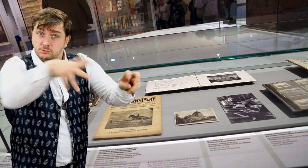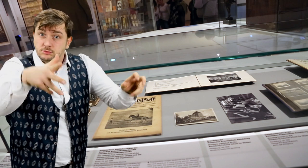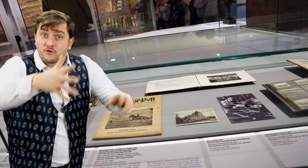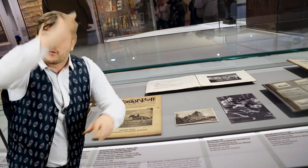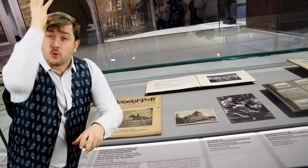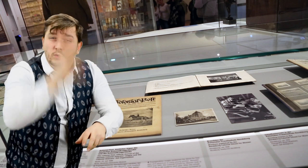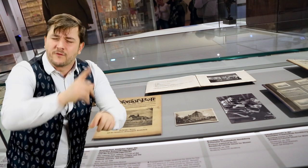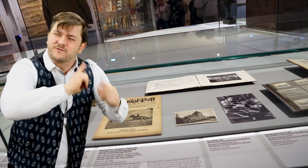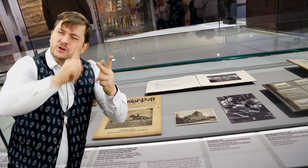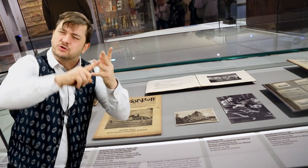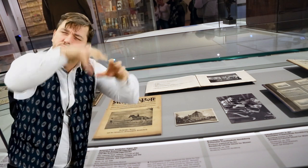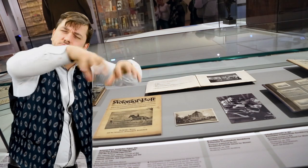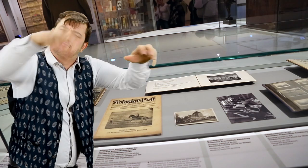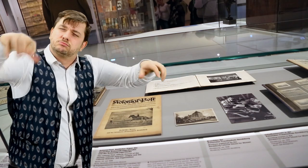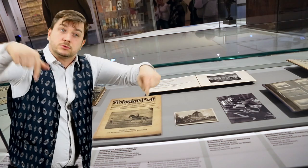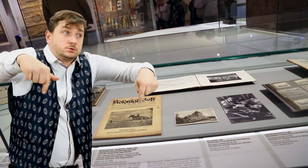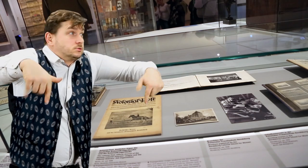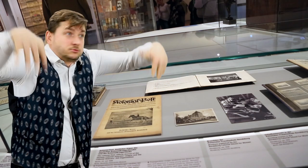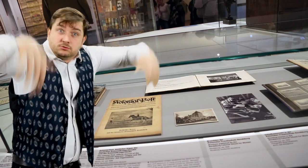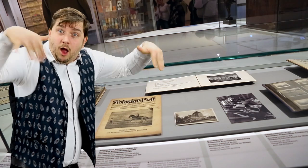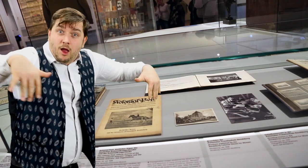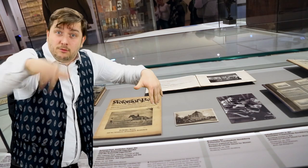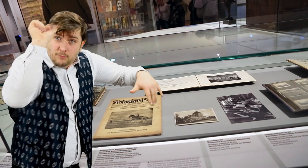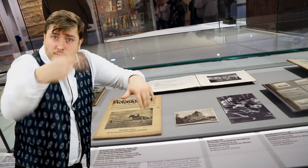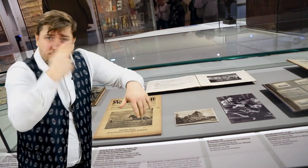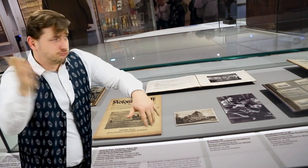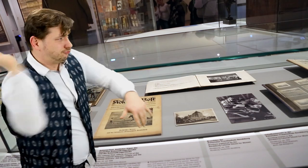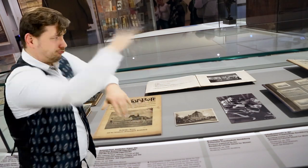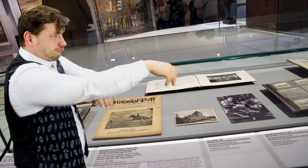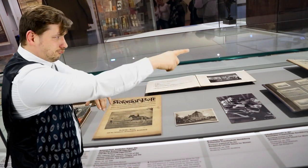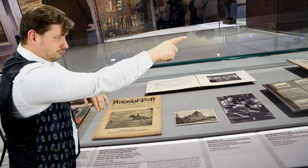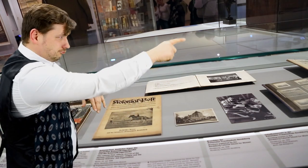Mehr als 500 Ausstellungsobjekte sind hier! Das muss man gesehen haben...